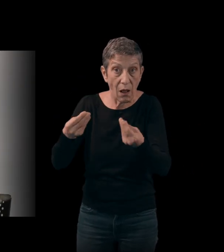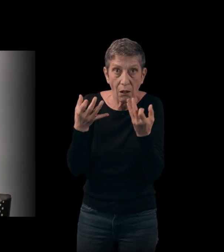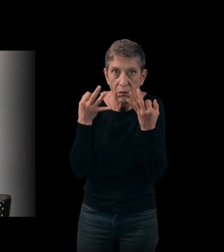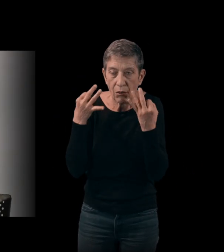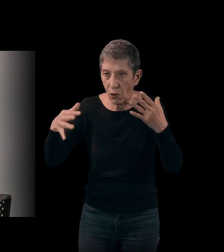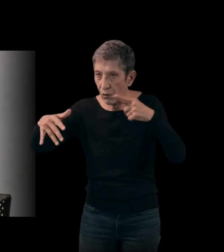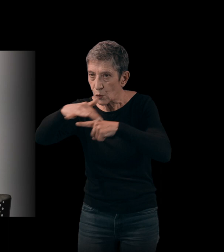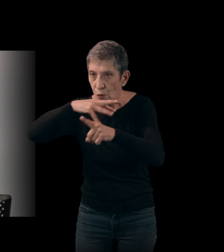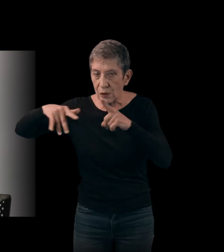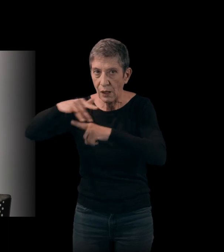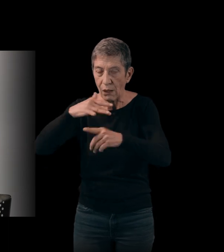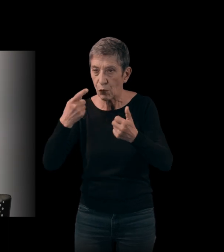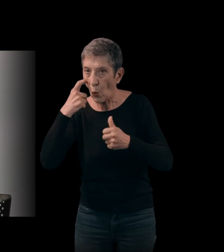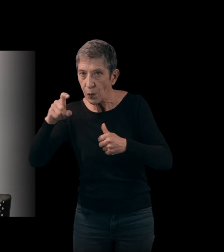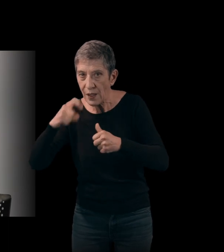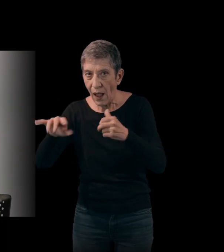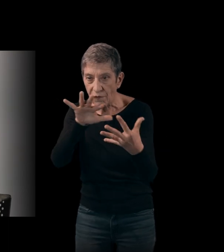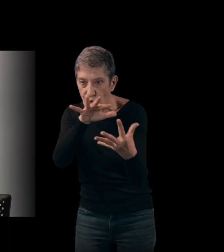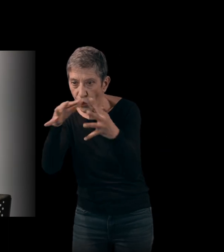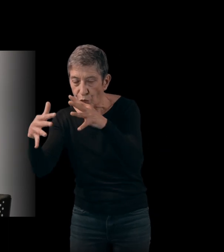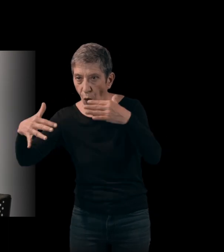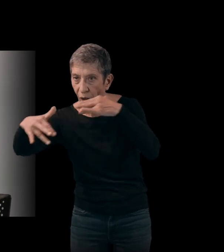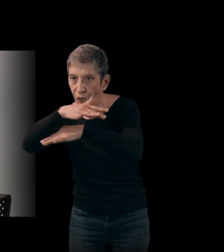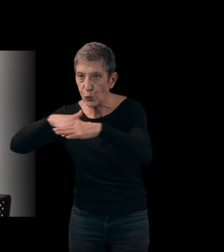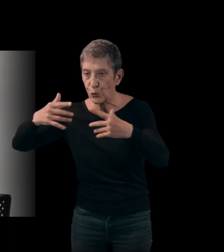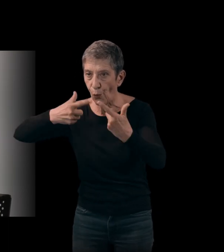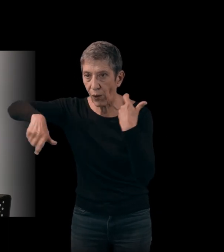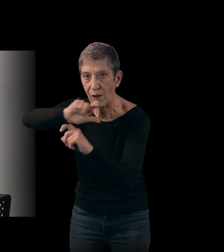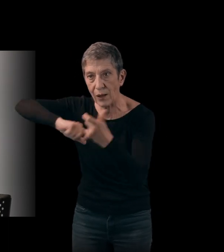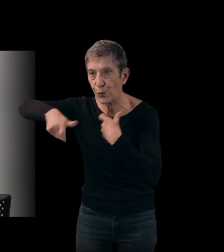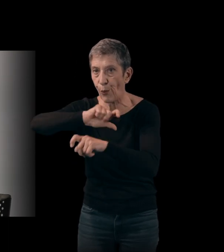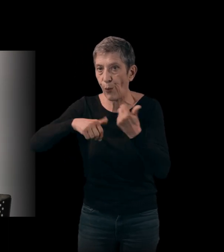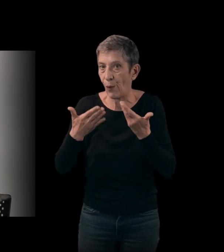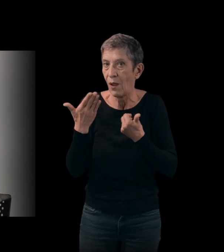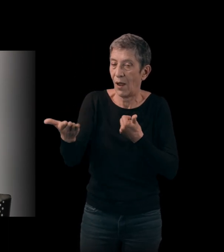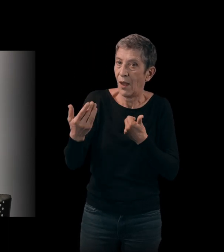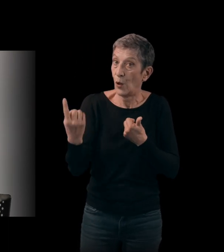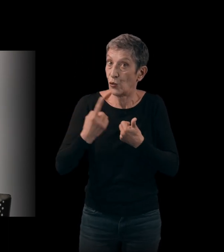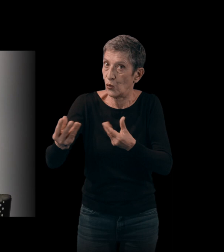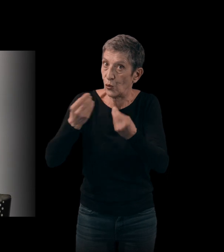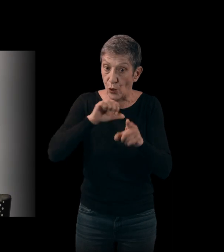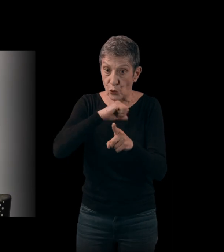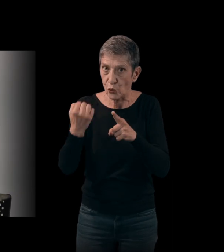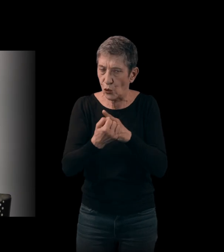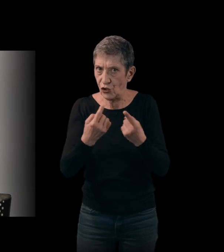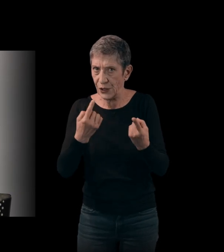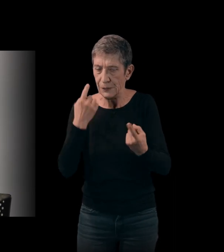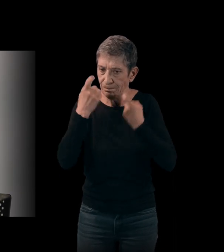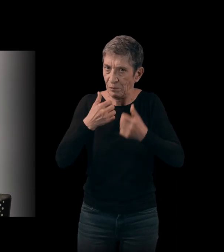sociaux, des transformations, des changements qui posent d'ailleurs toujours des défis à la sociologie. La sociologie, c'est un petit peu la science des régularités.